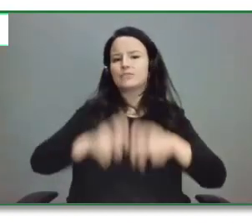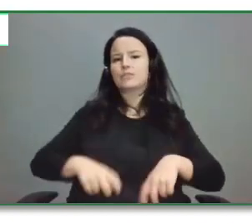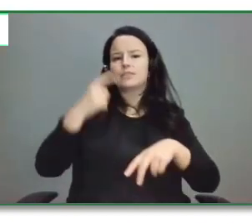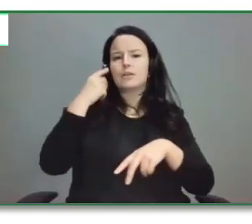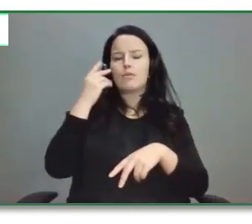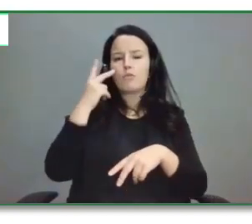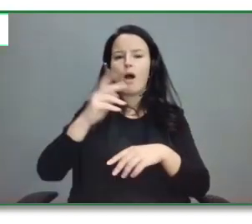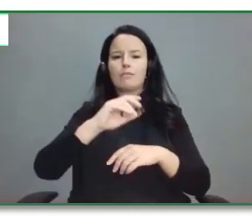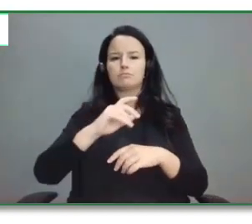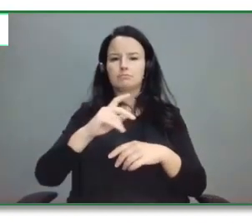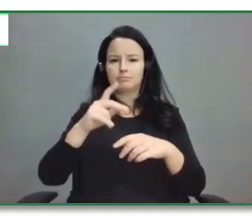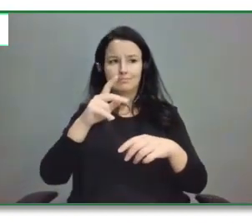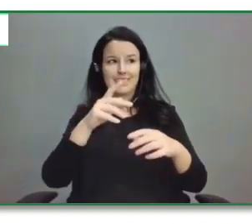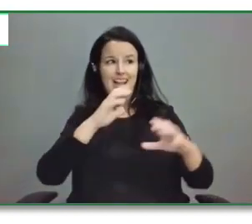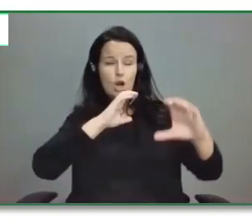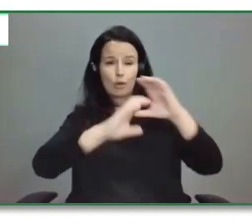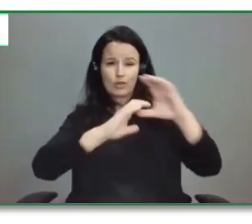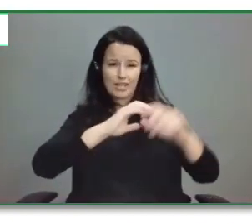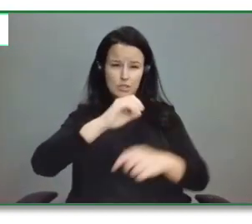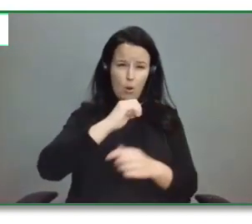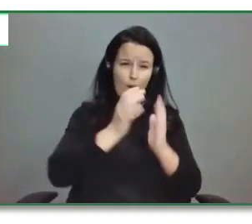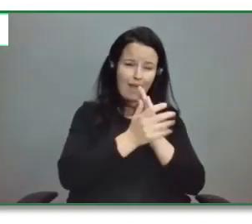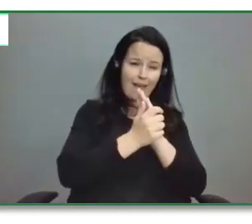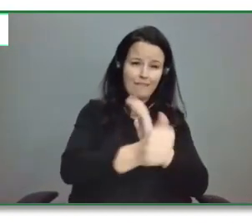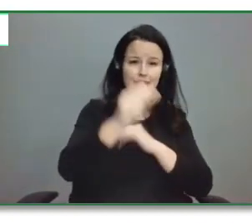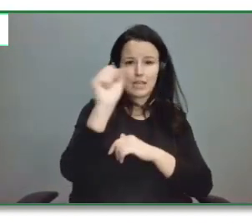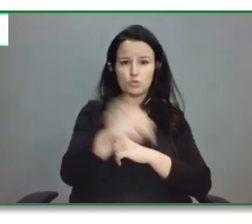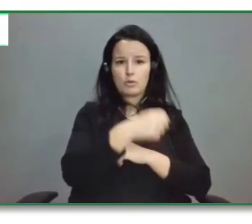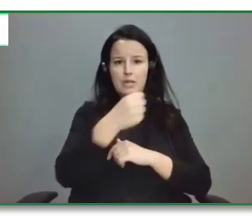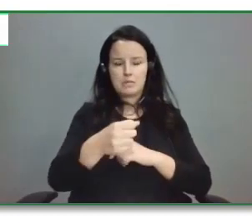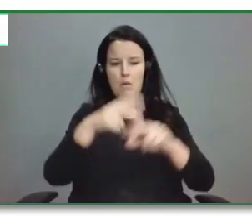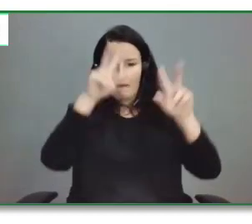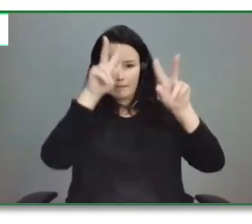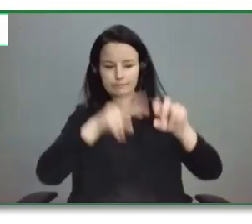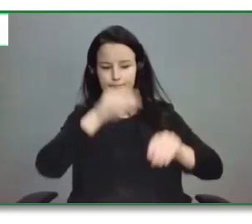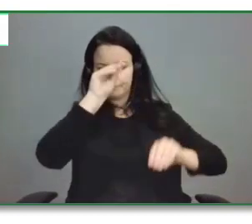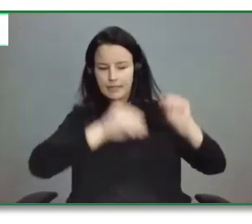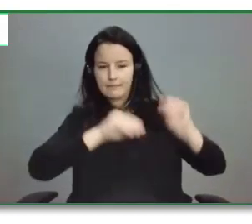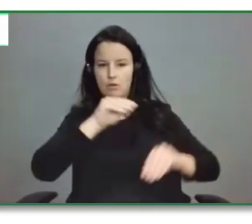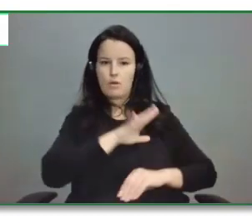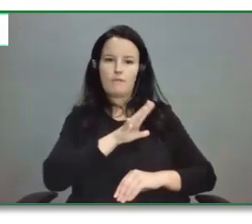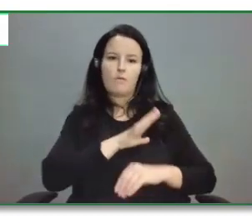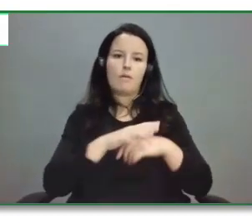communicative de site web à travers un